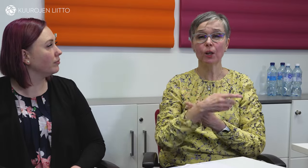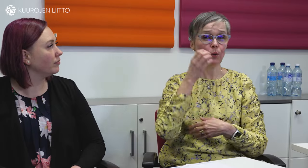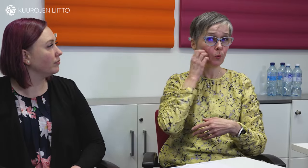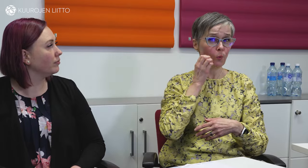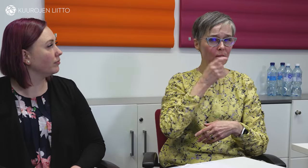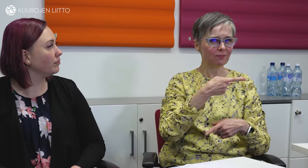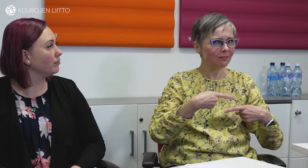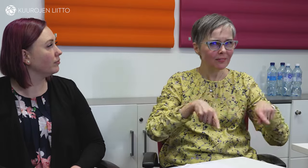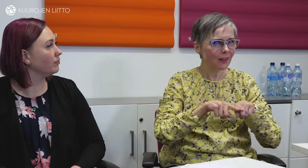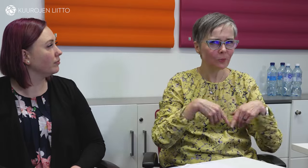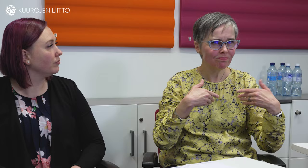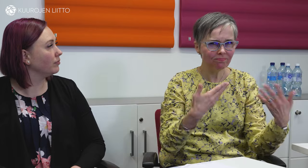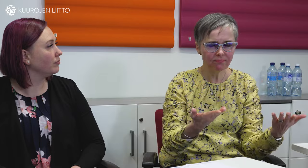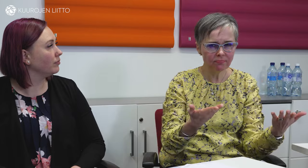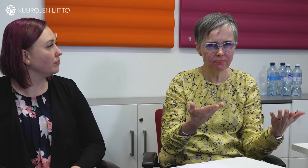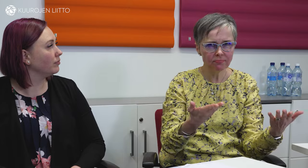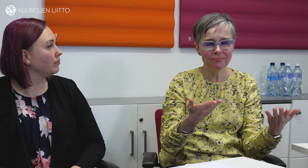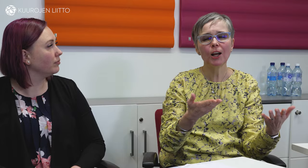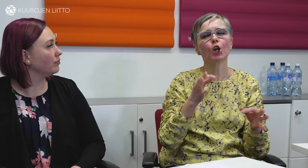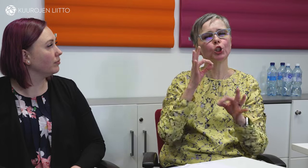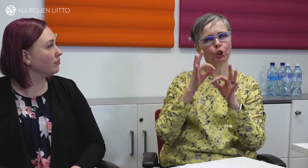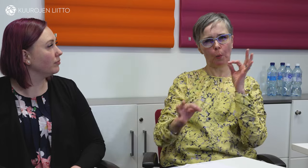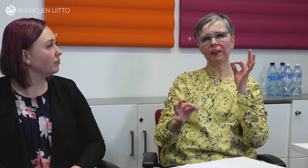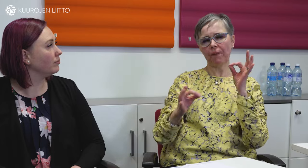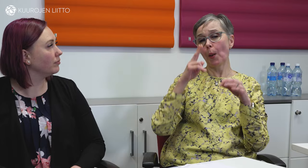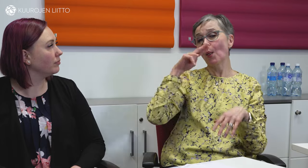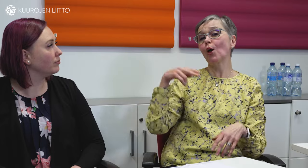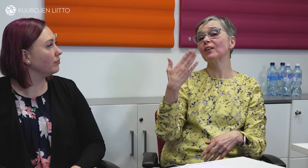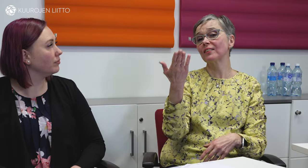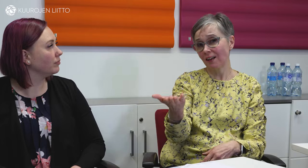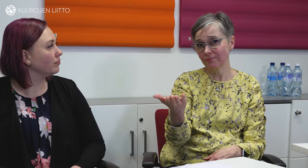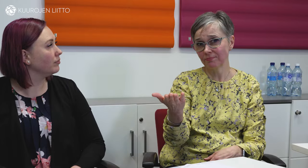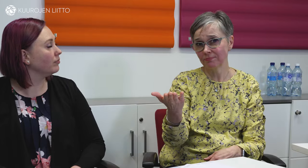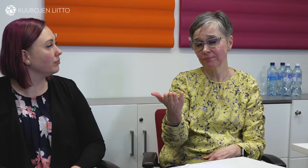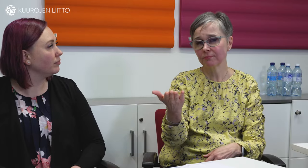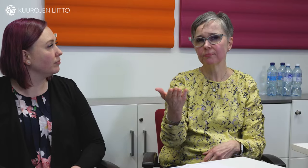etteivät nämä kriteerit toteudu UAE:n tapauksessa, - mutta Norjassa ne puolestaan toteutuvat.